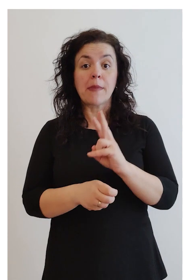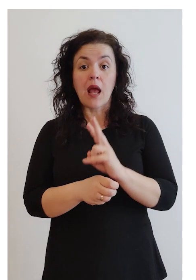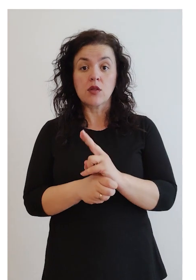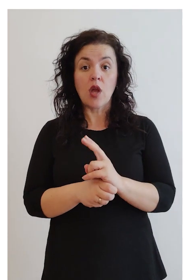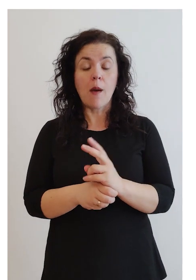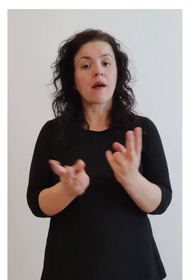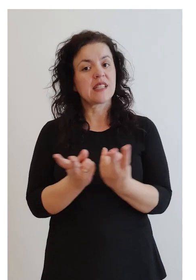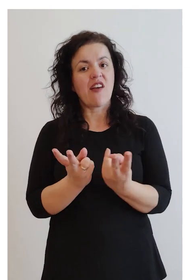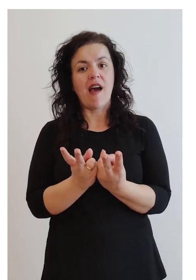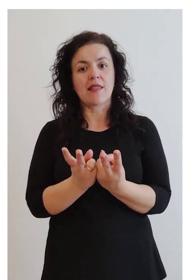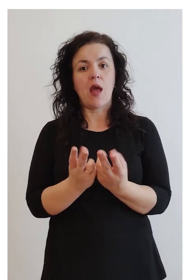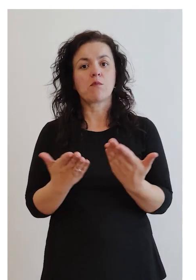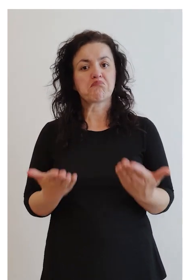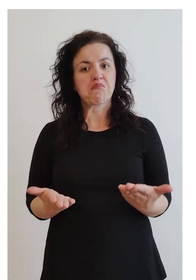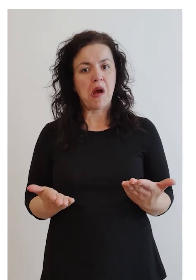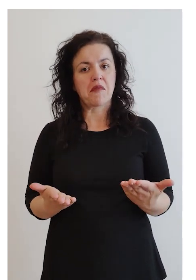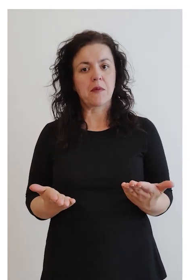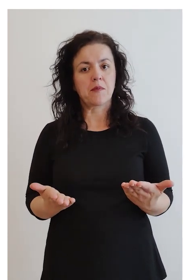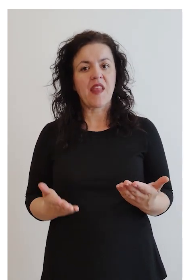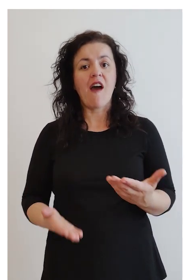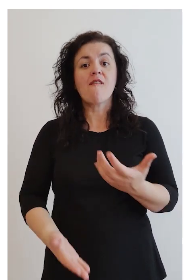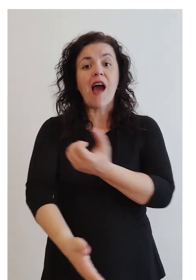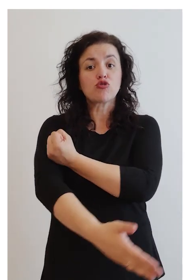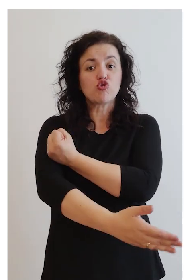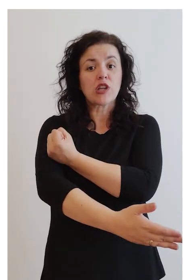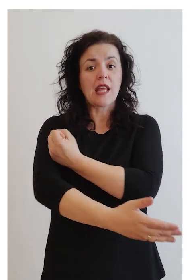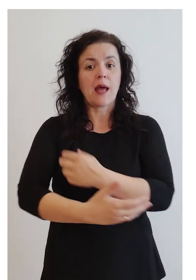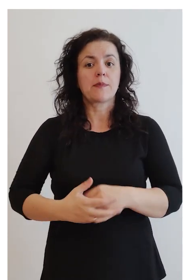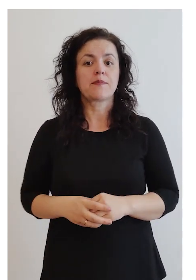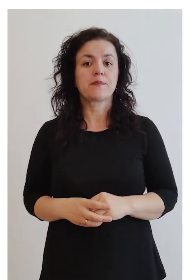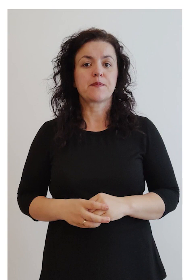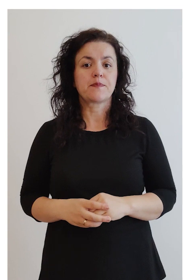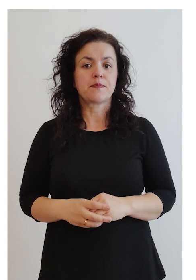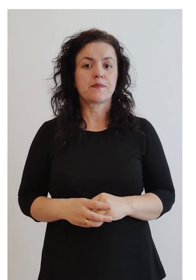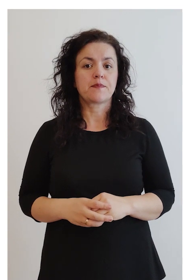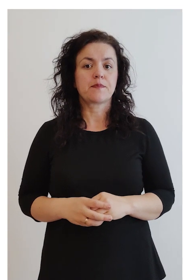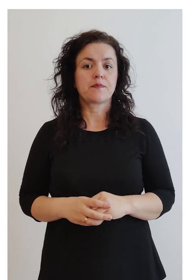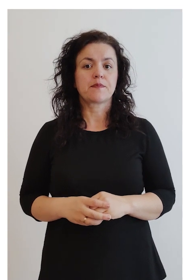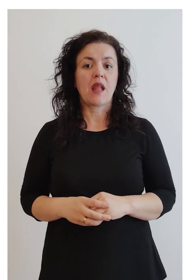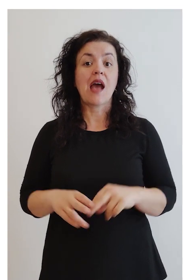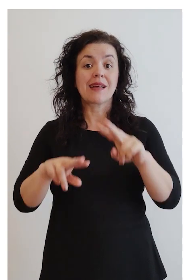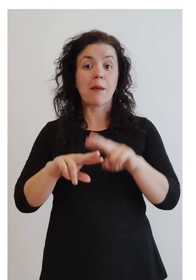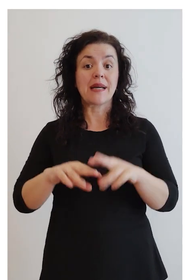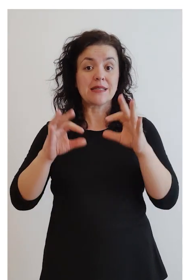Rămâi în siguranță? Contact și legile locale Contact